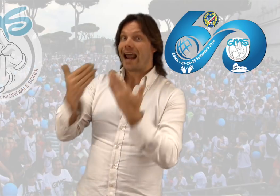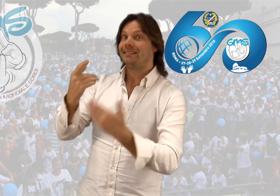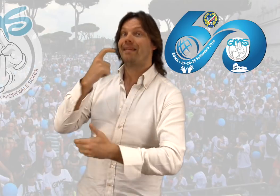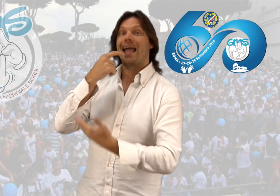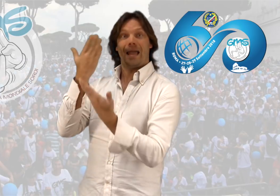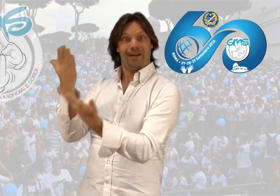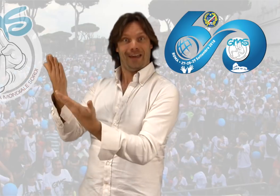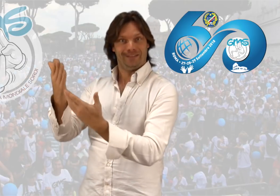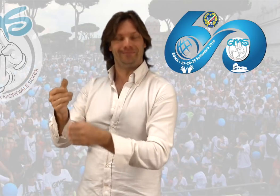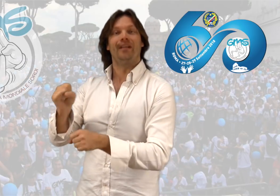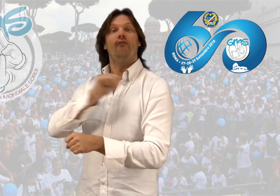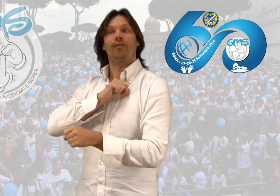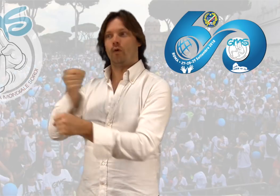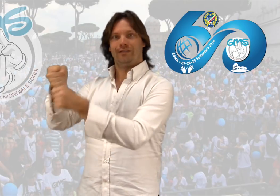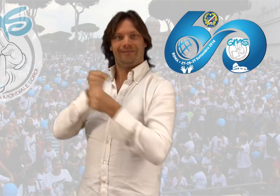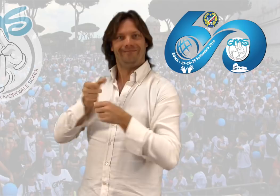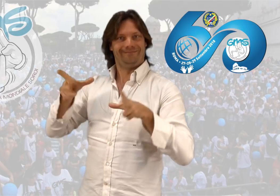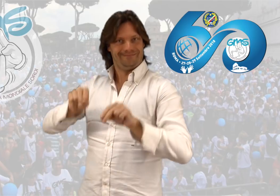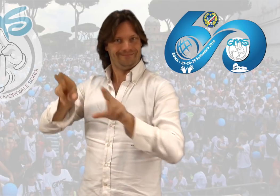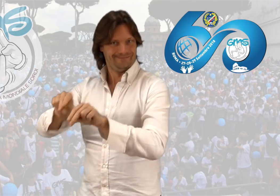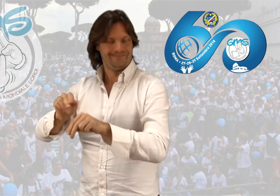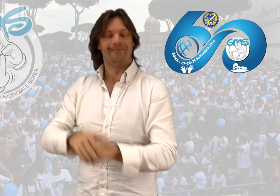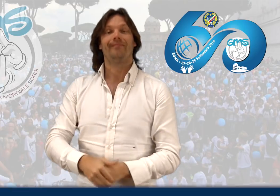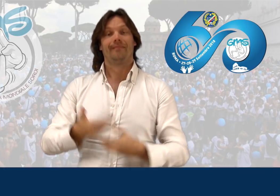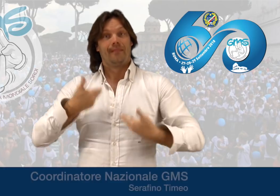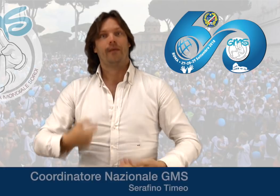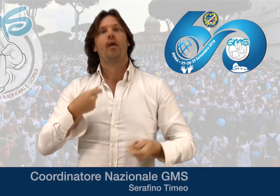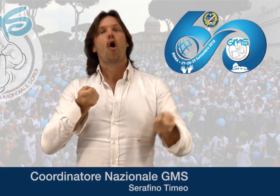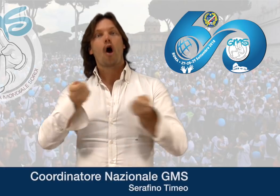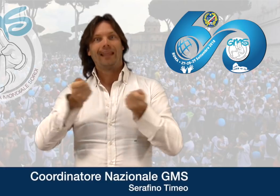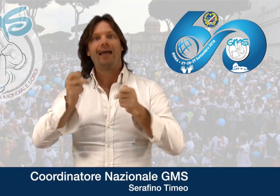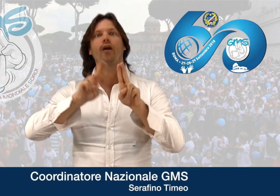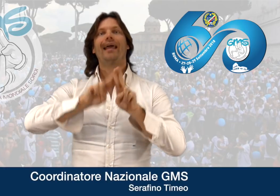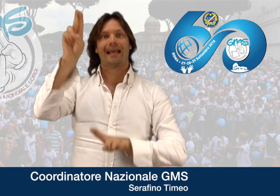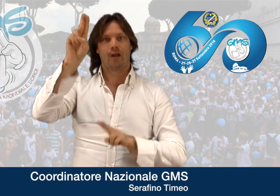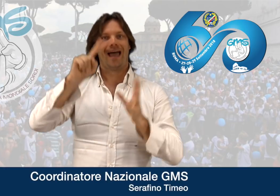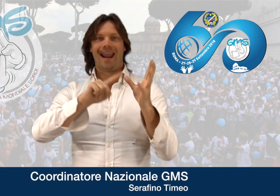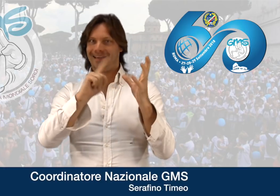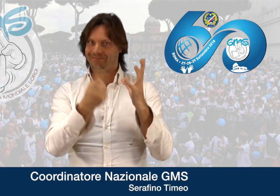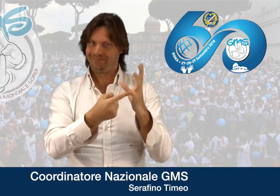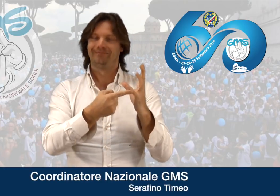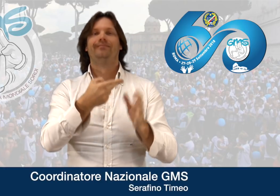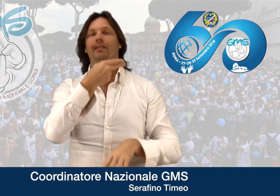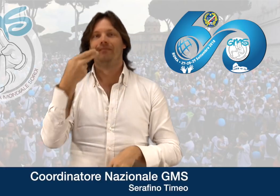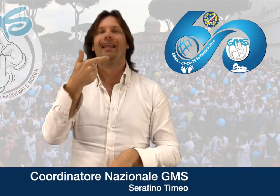Grazie al Cav. Camillo Galluccio per aver rinnovato la fiducia come Coordinatore Nazionale GMS